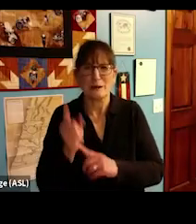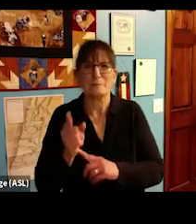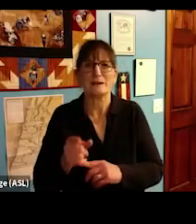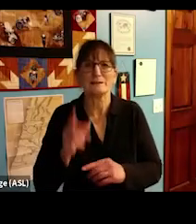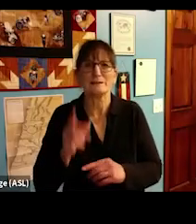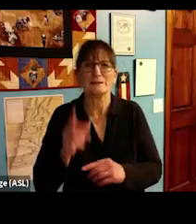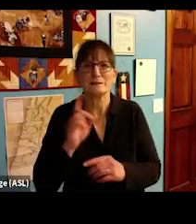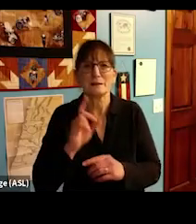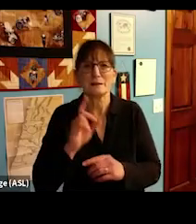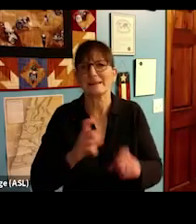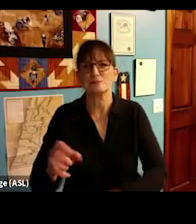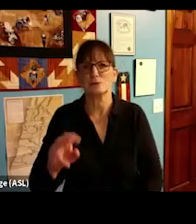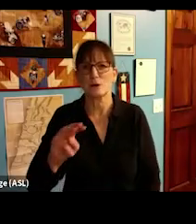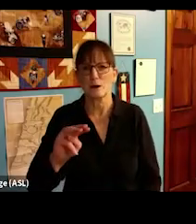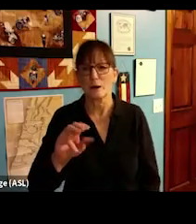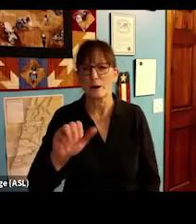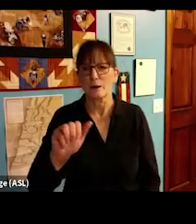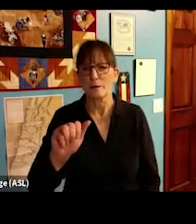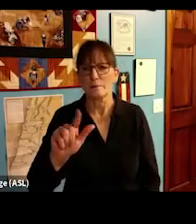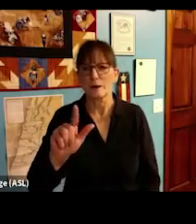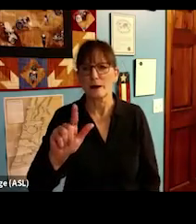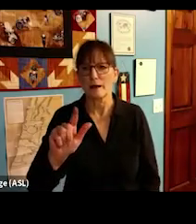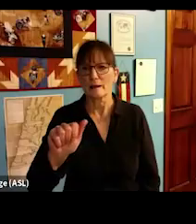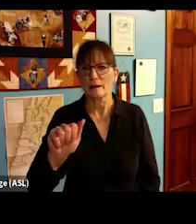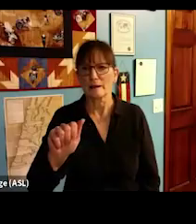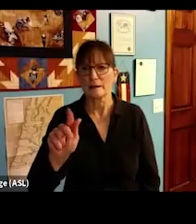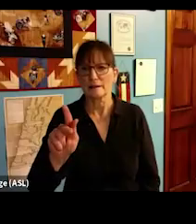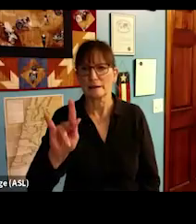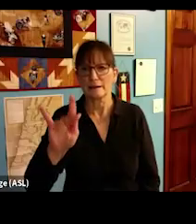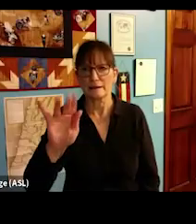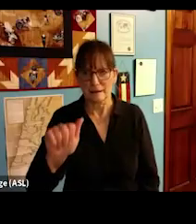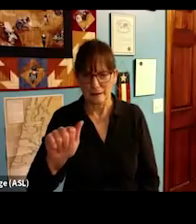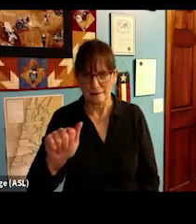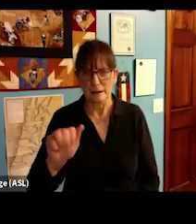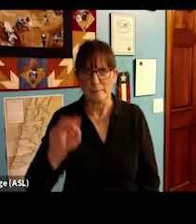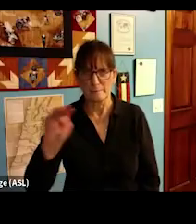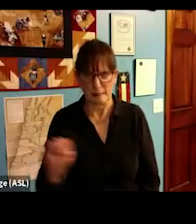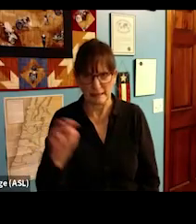de cómo recibir servicios para la población vulnerable y cómo podemos asistirles si tienen